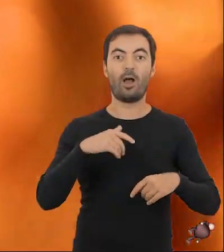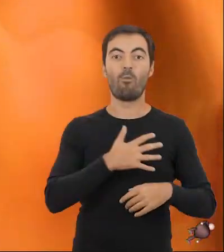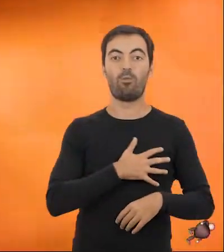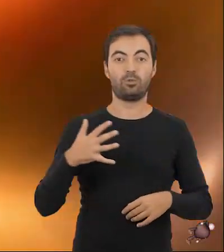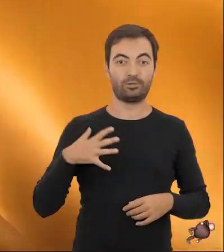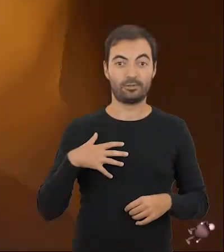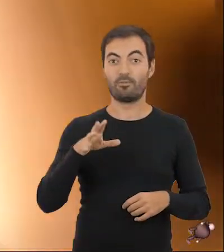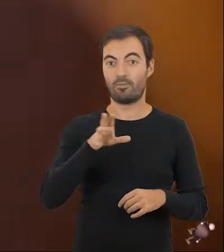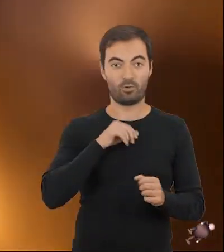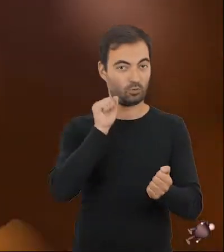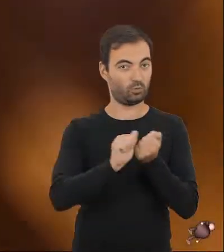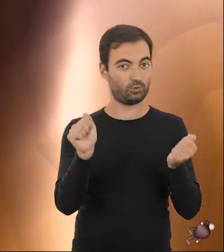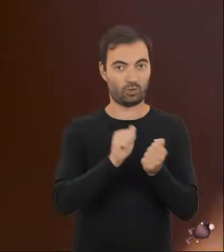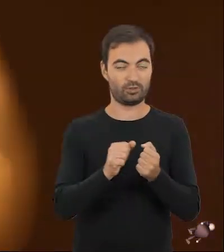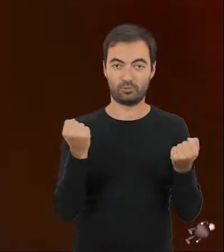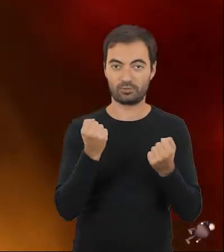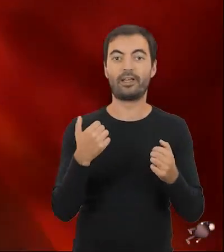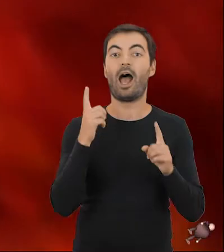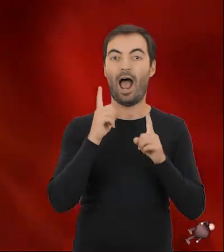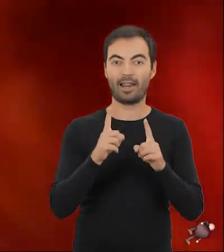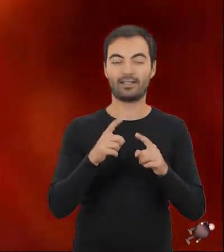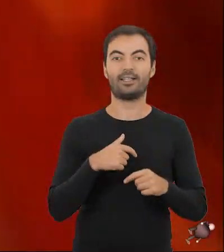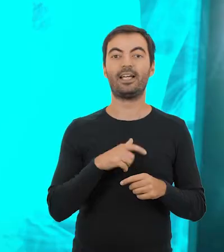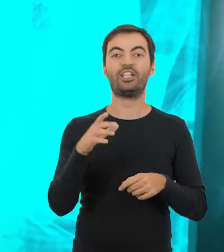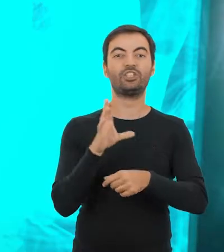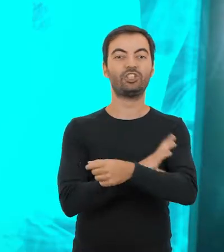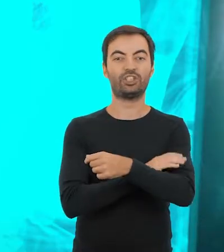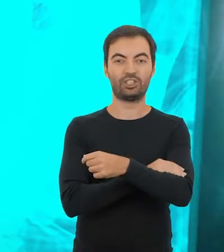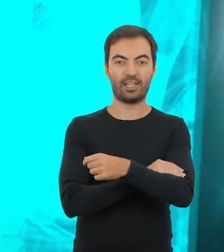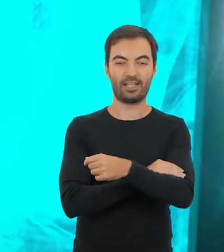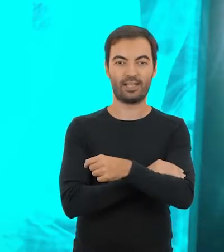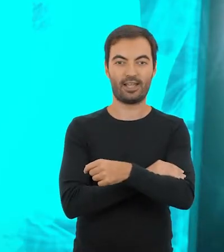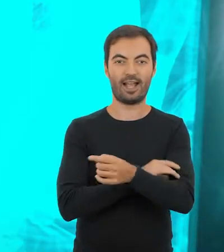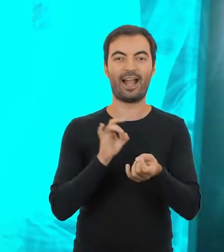Natomiast za ciśnienie tętnicze krwi, to które mierzymy idąc do lekarza,